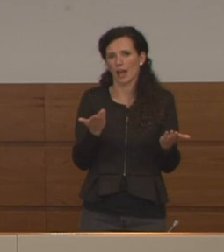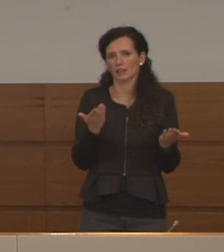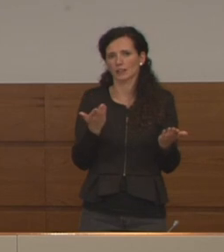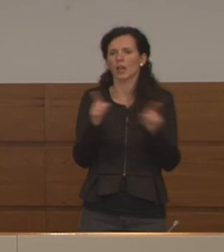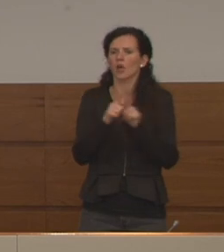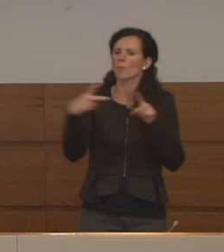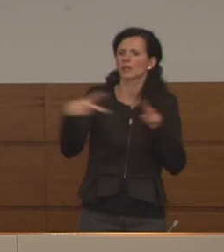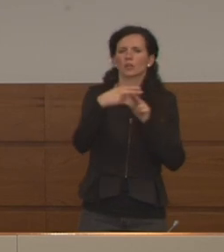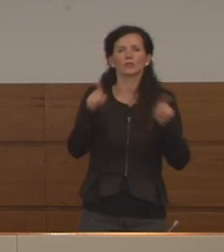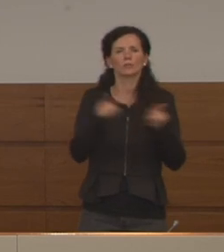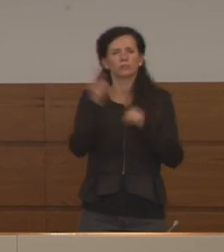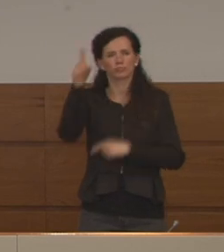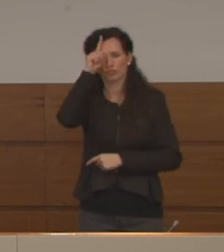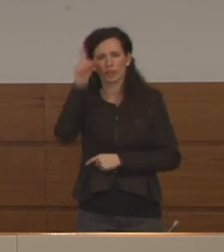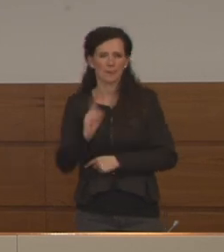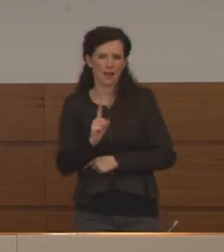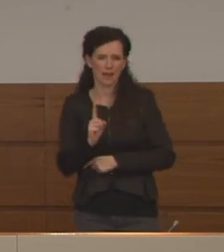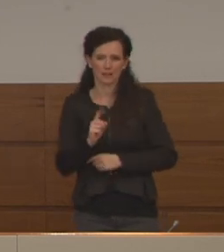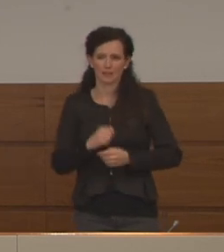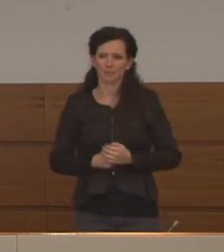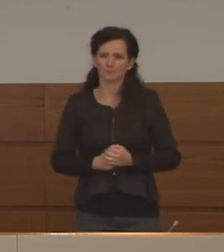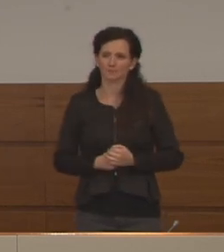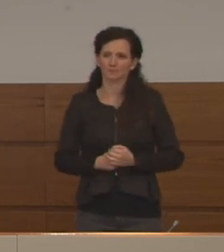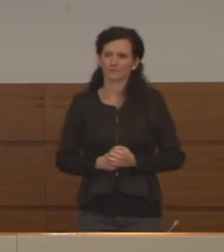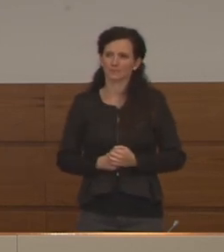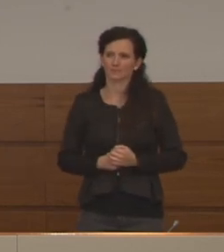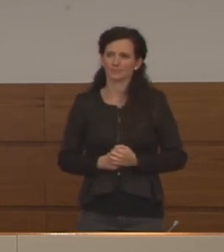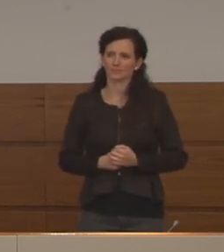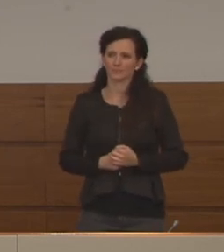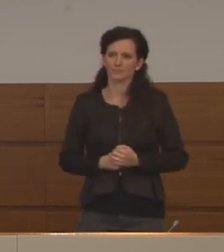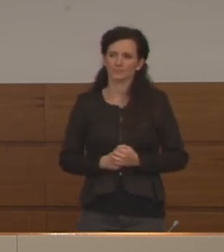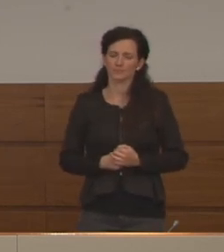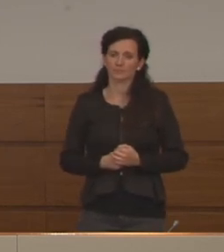Al di là di ciò, sa, io sinceramente credo che quando